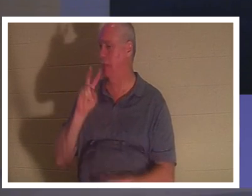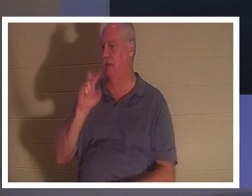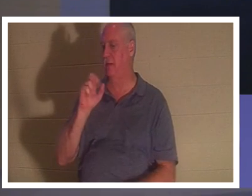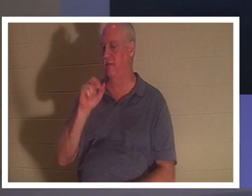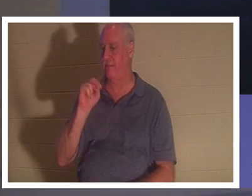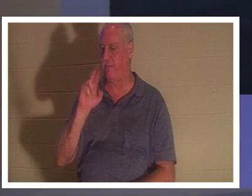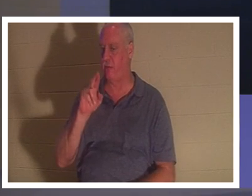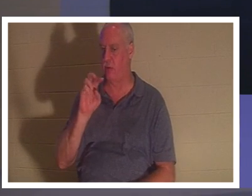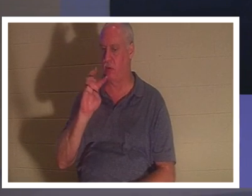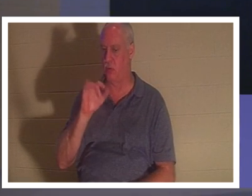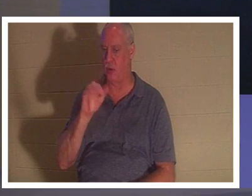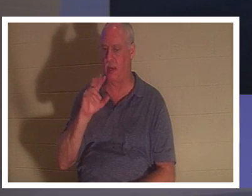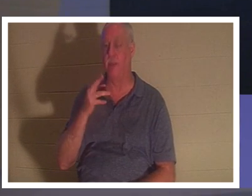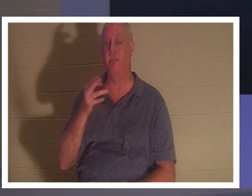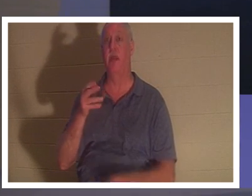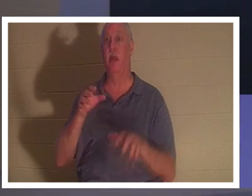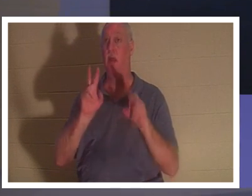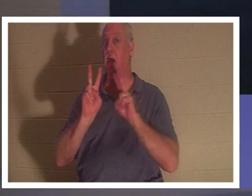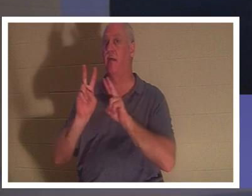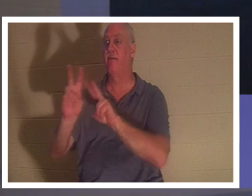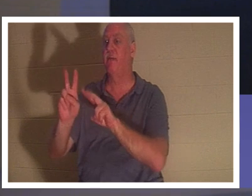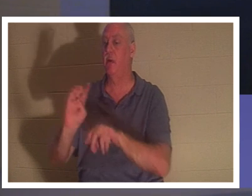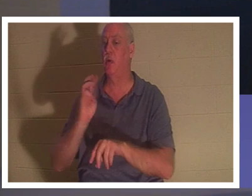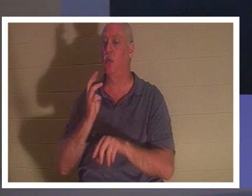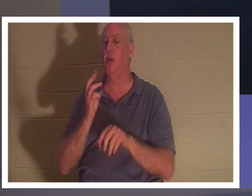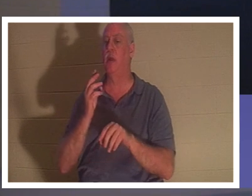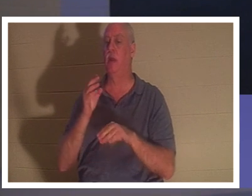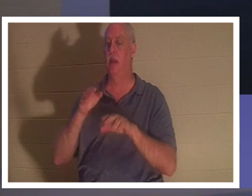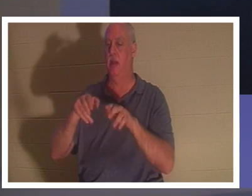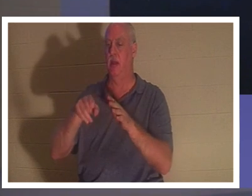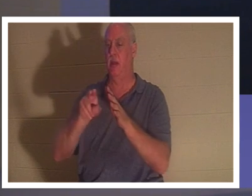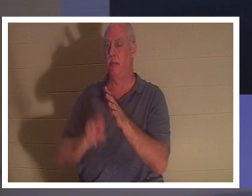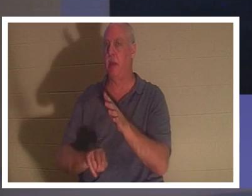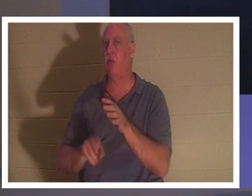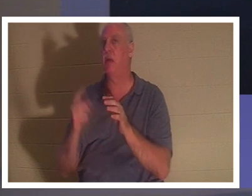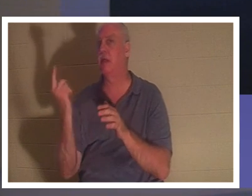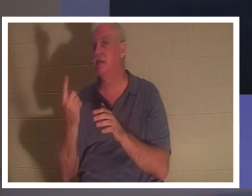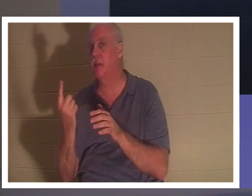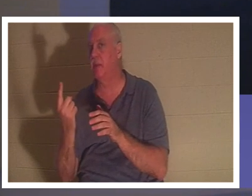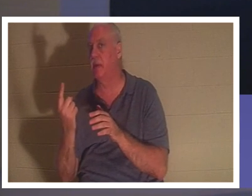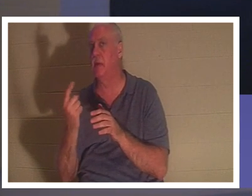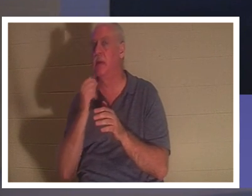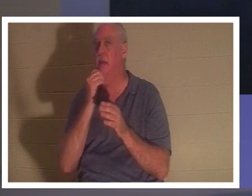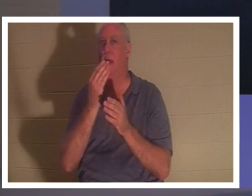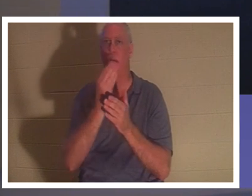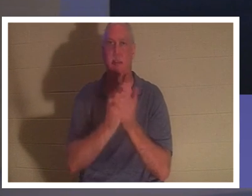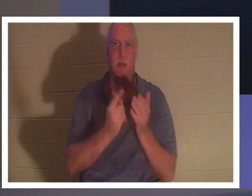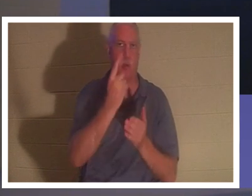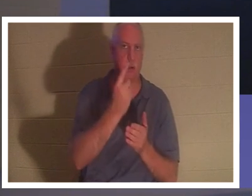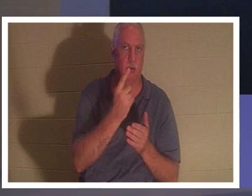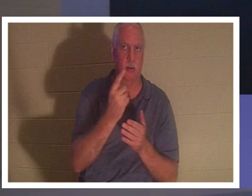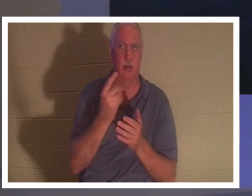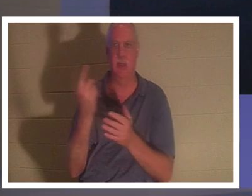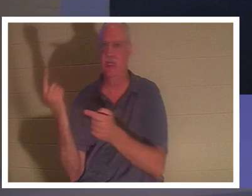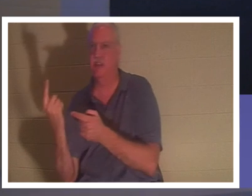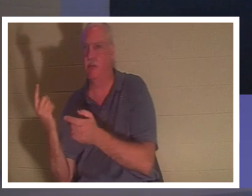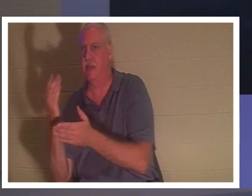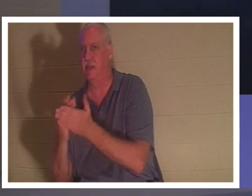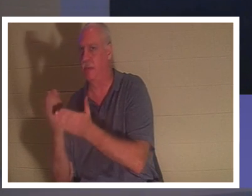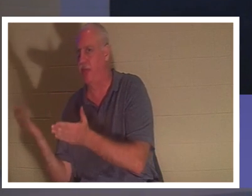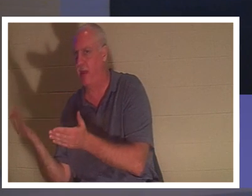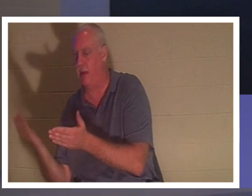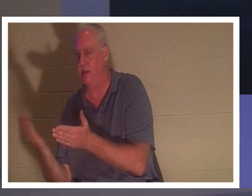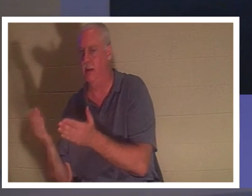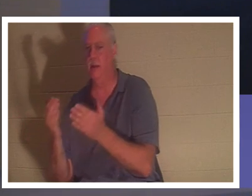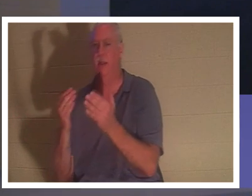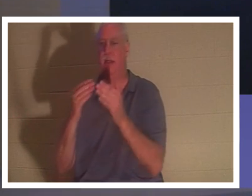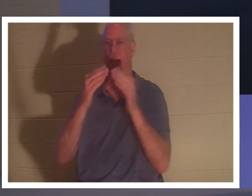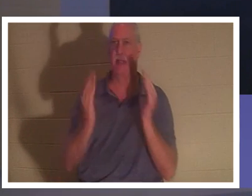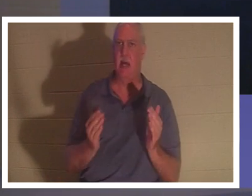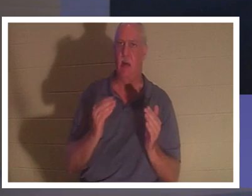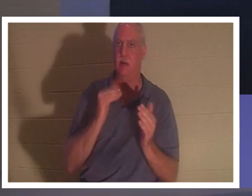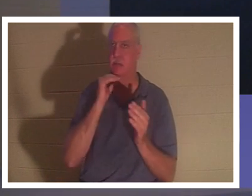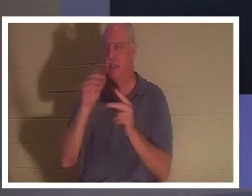葬礼上，我们埋葬的是某物，而不是某个人；被埋入地下的是房子，而不是房客